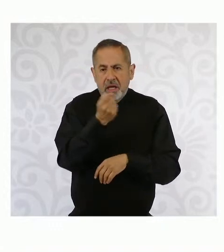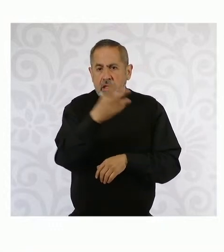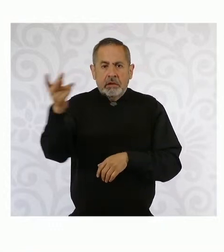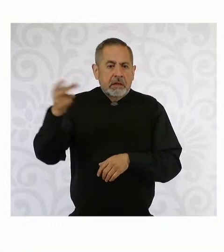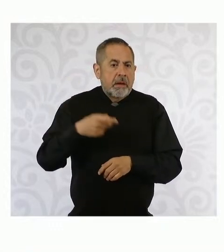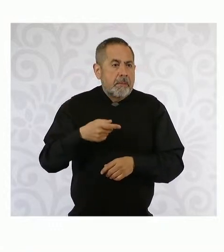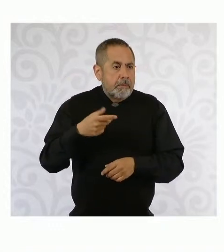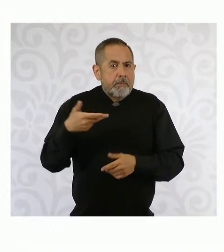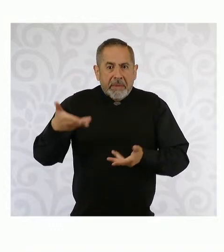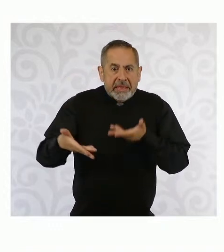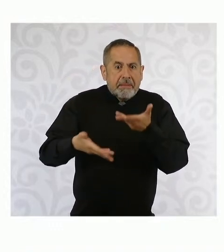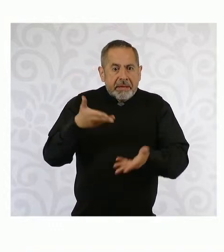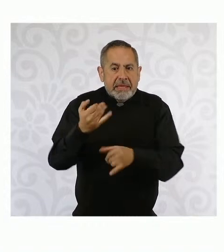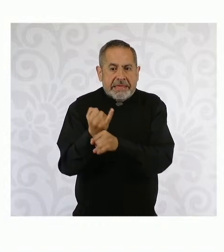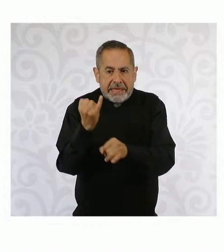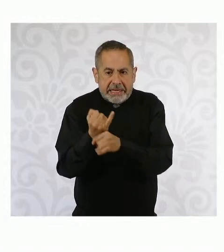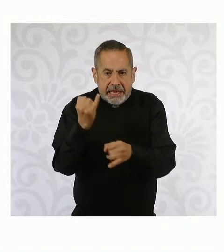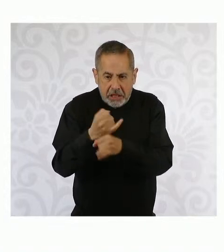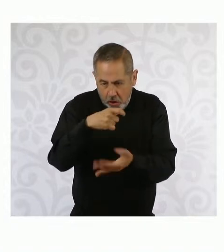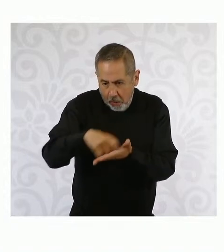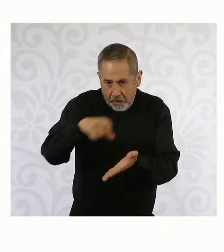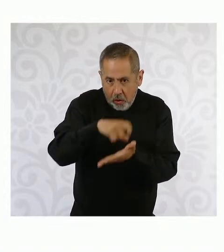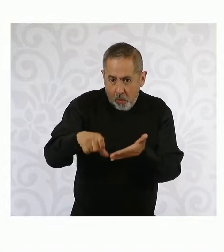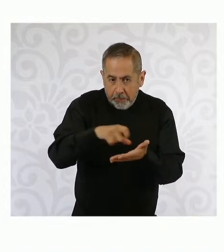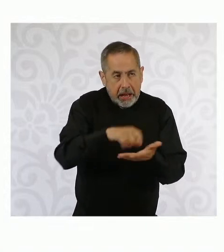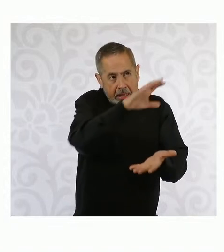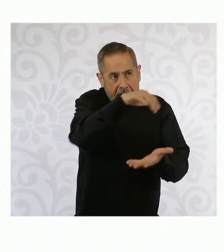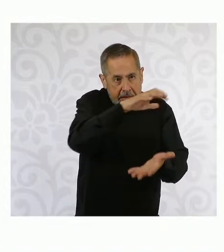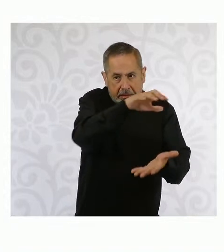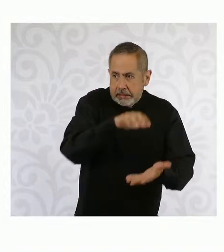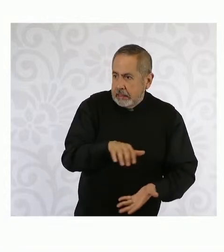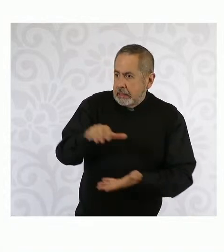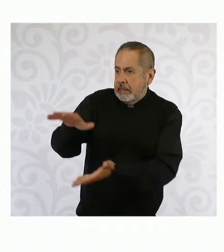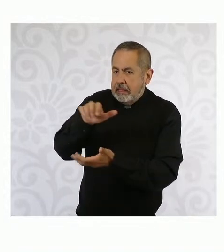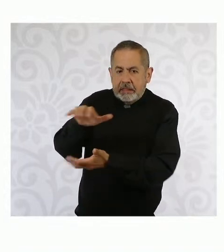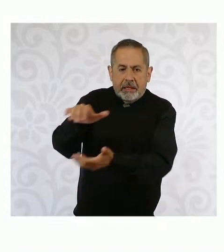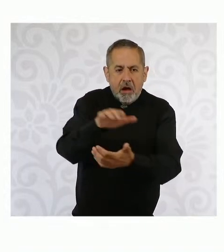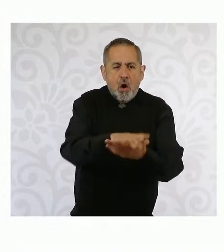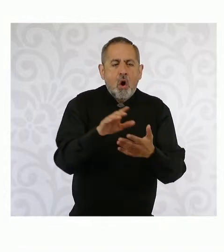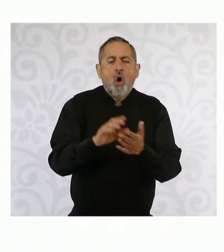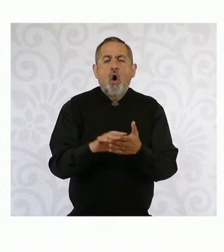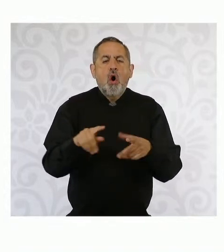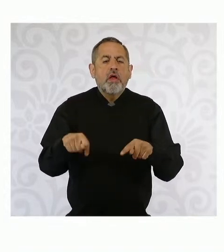del Comercio en línea así como de las aplicaciones de conveniencia como las que mandan el mandado a